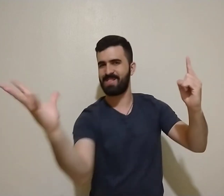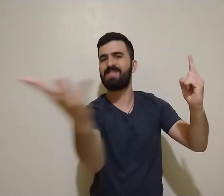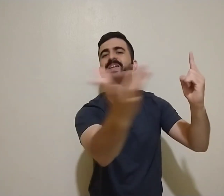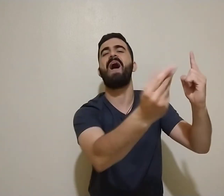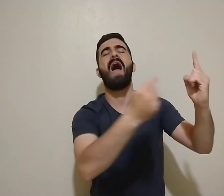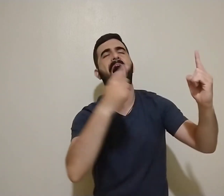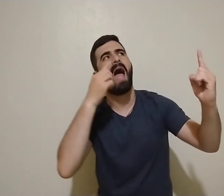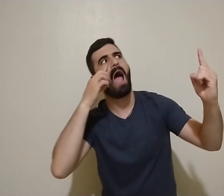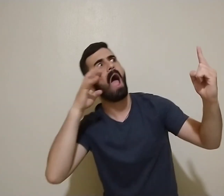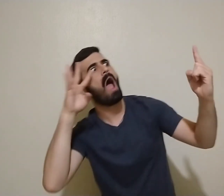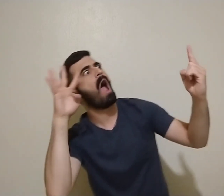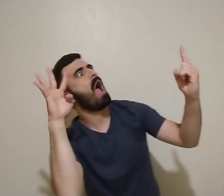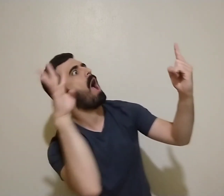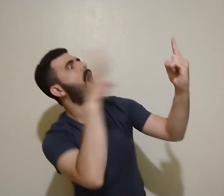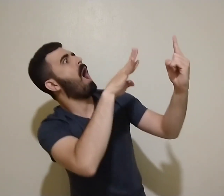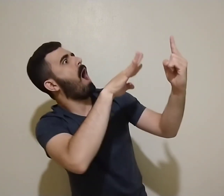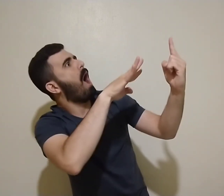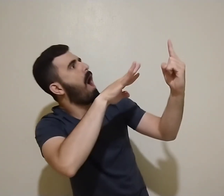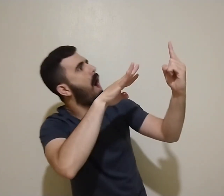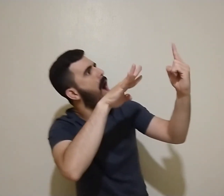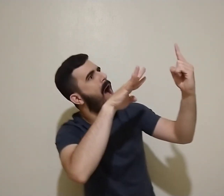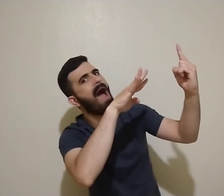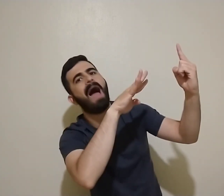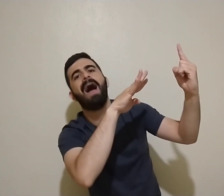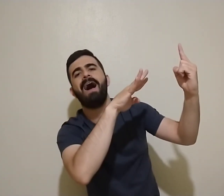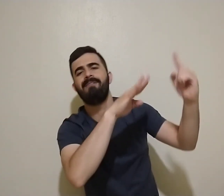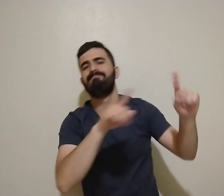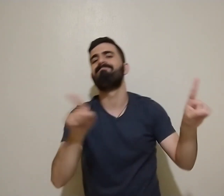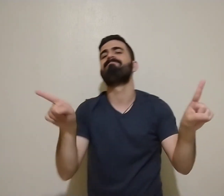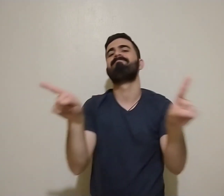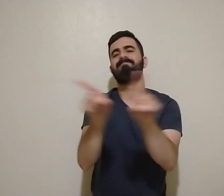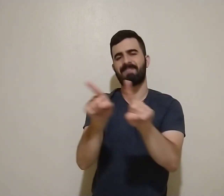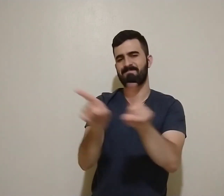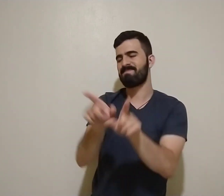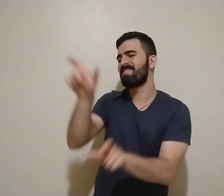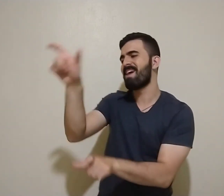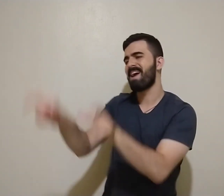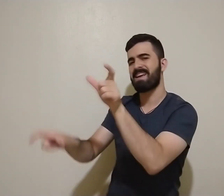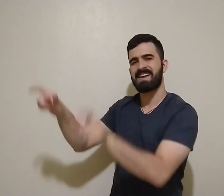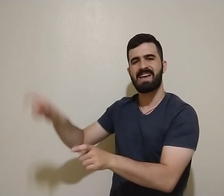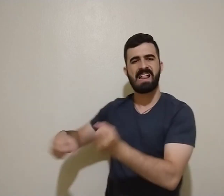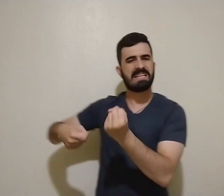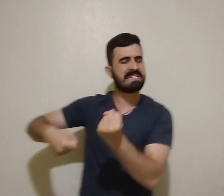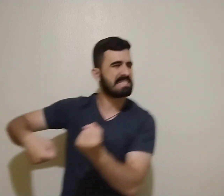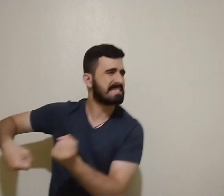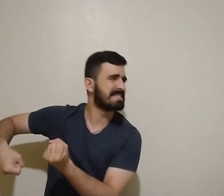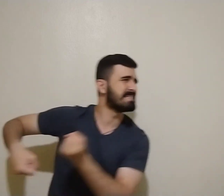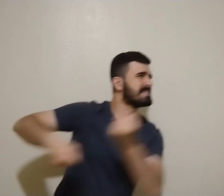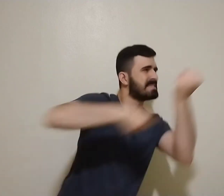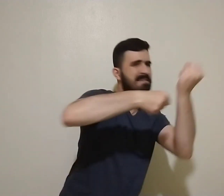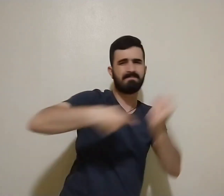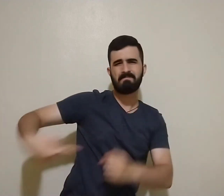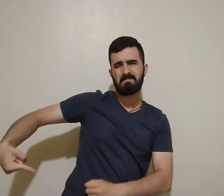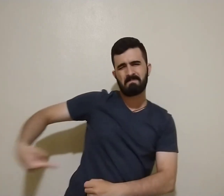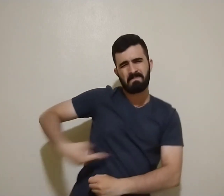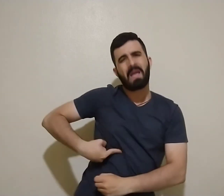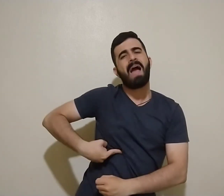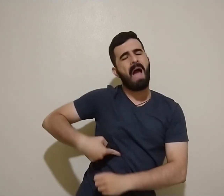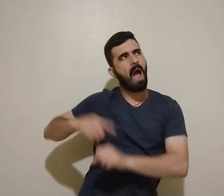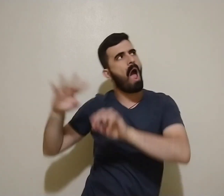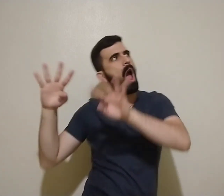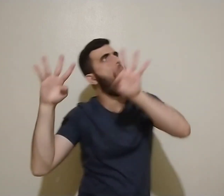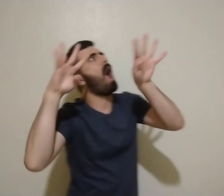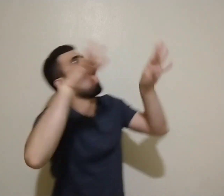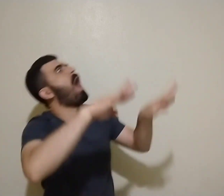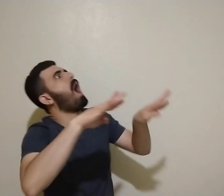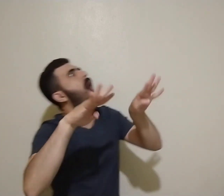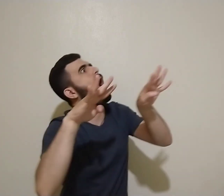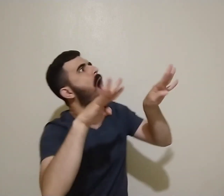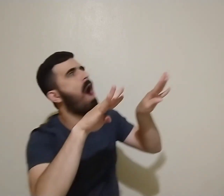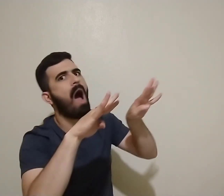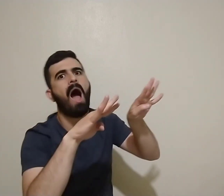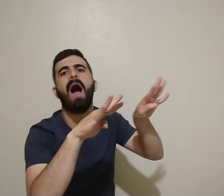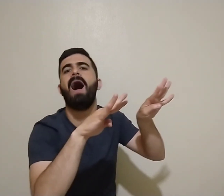e todos os olhos o verão, também aqueles que o traspassaram.